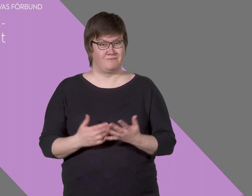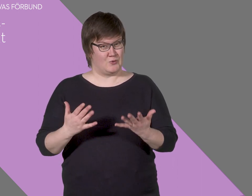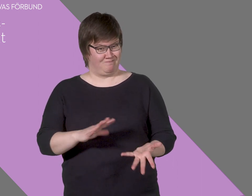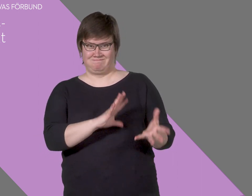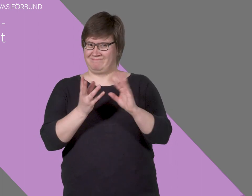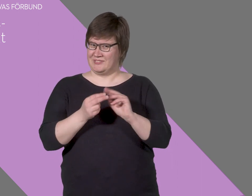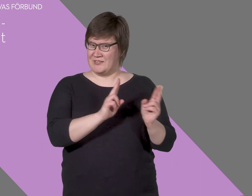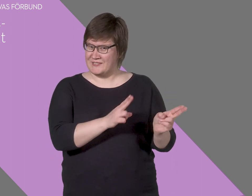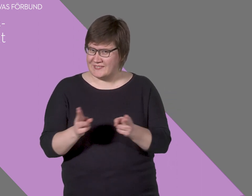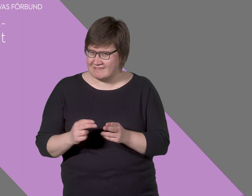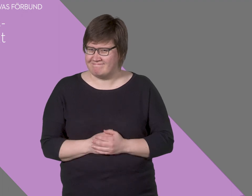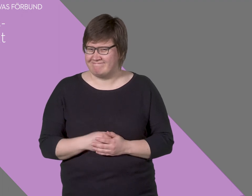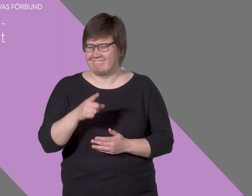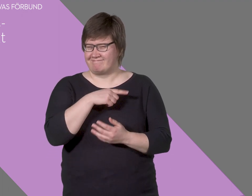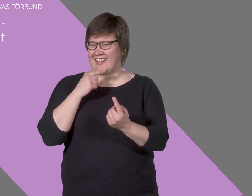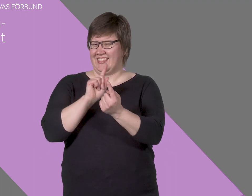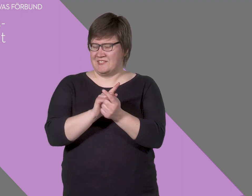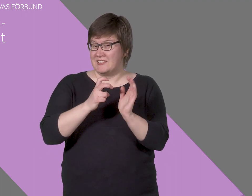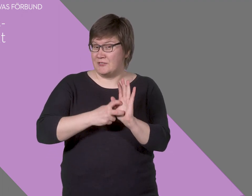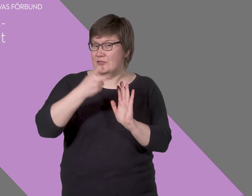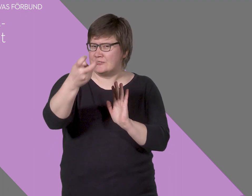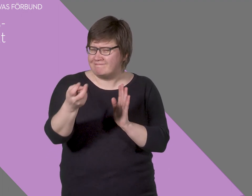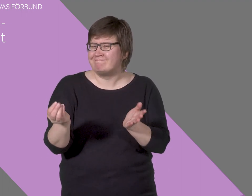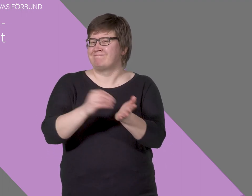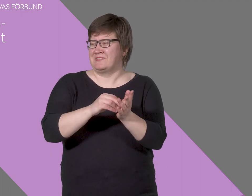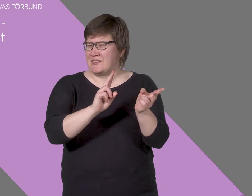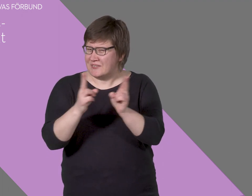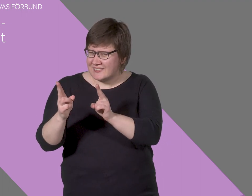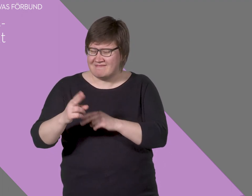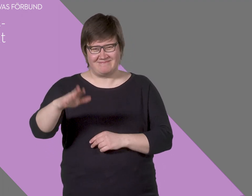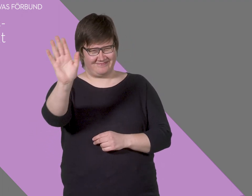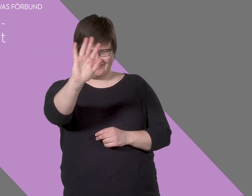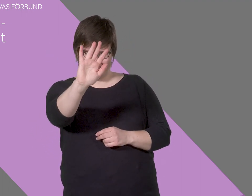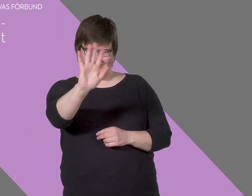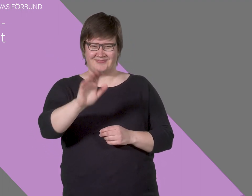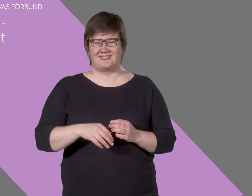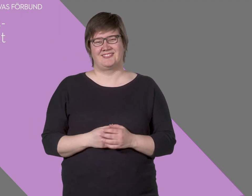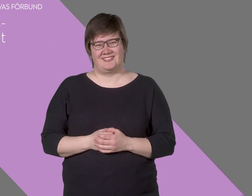Det var allt för den här gången. Vi återkommer med fler nyheter om två veckor, hej på er!